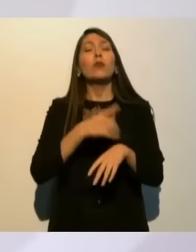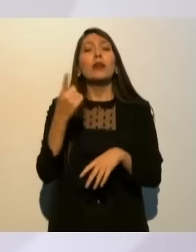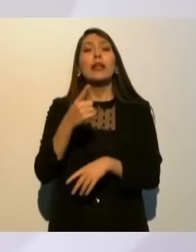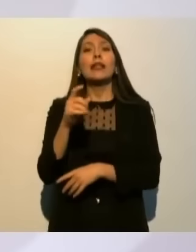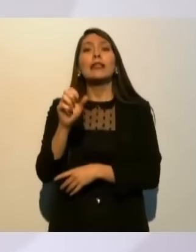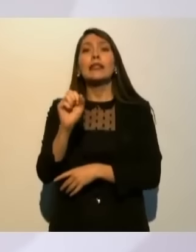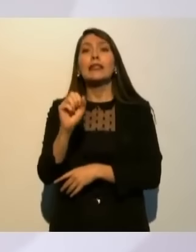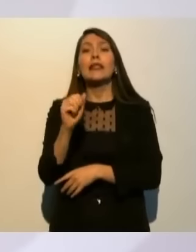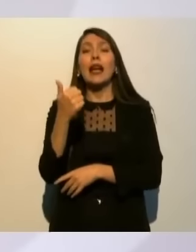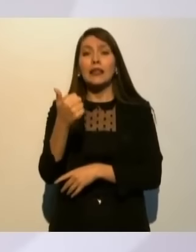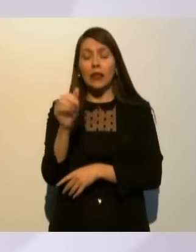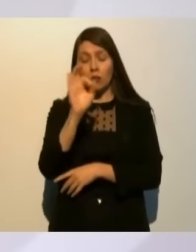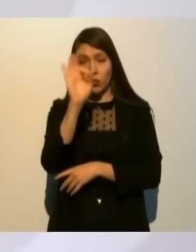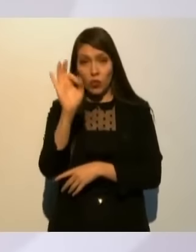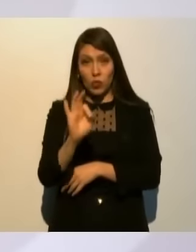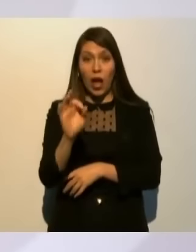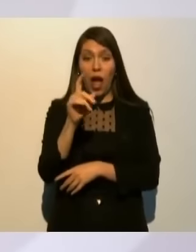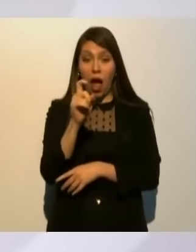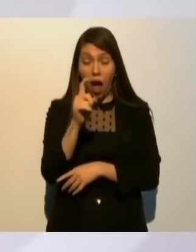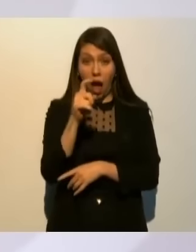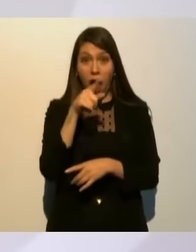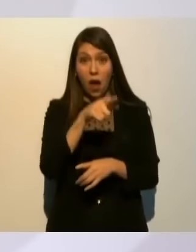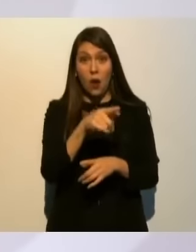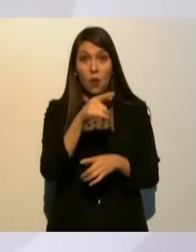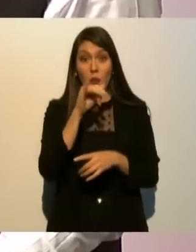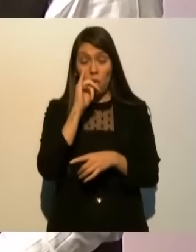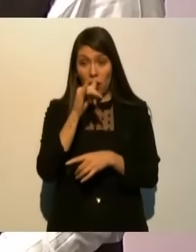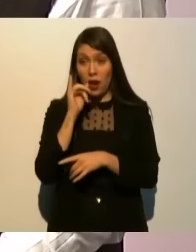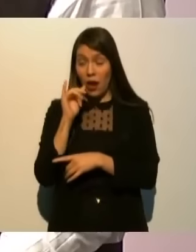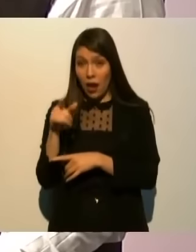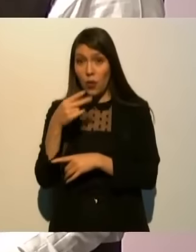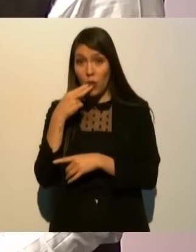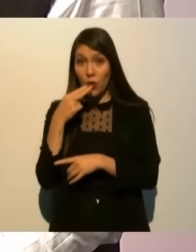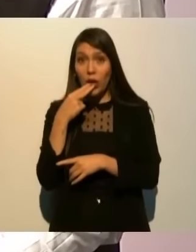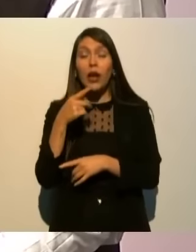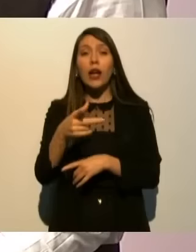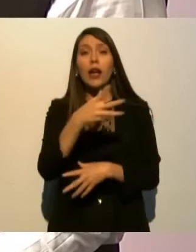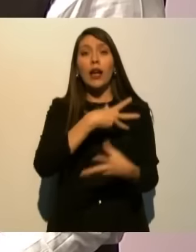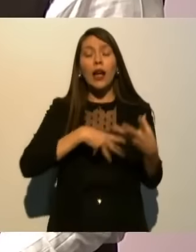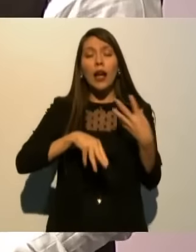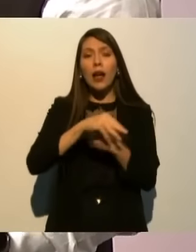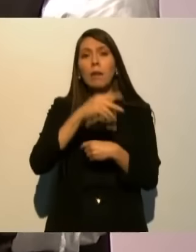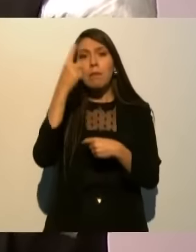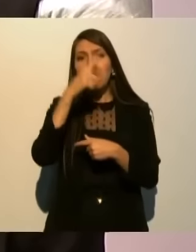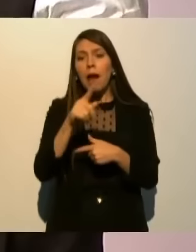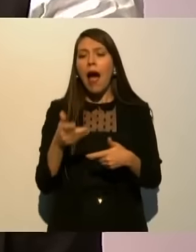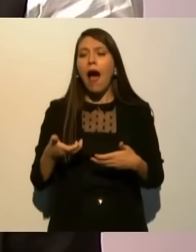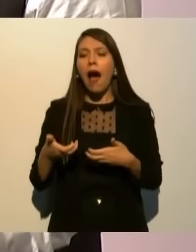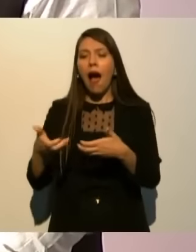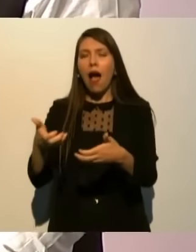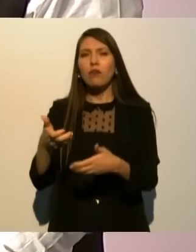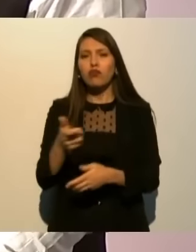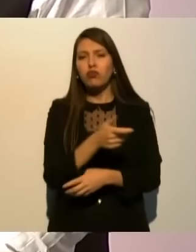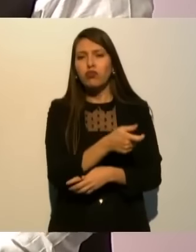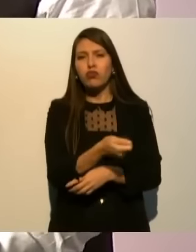agua que consumimos es destinada precisamente para el campo con esta tecnificación vamos a